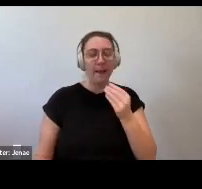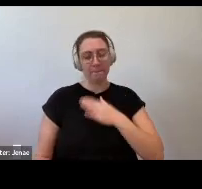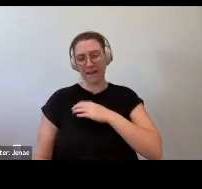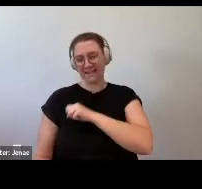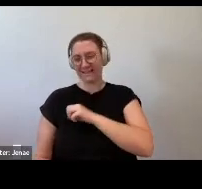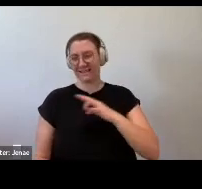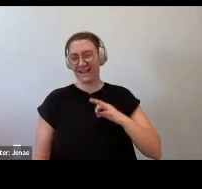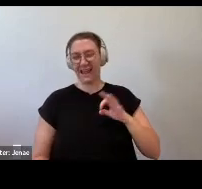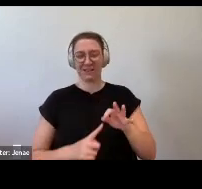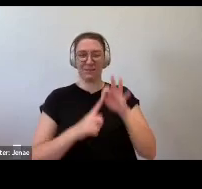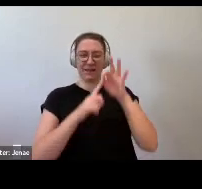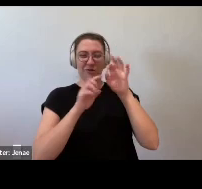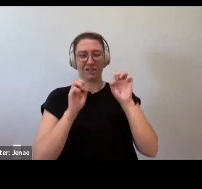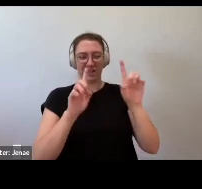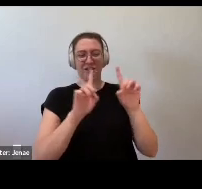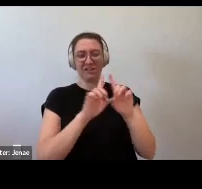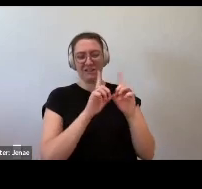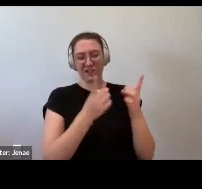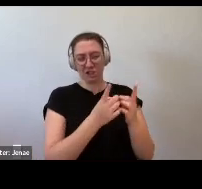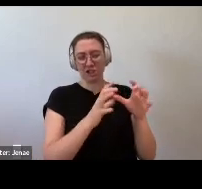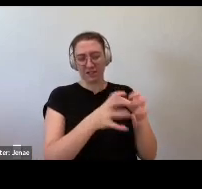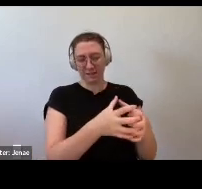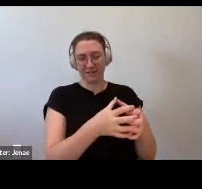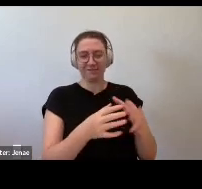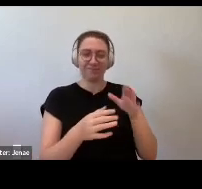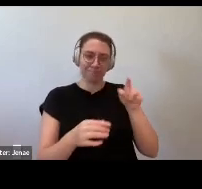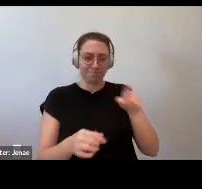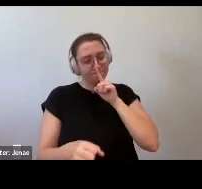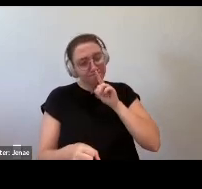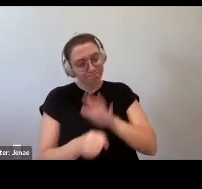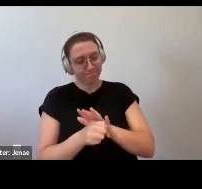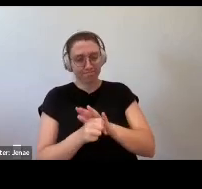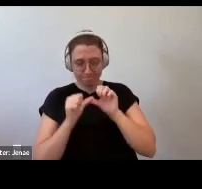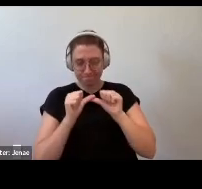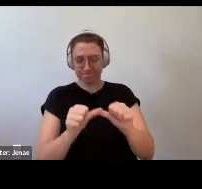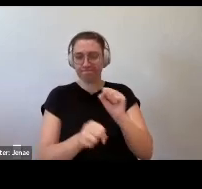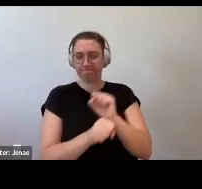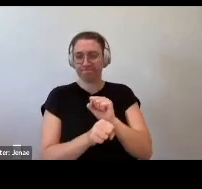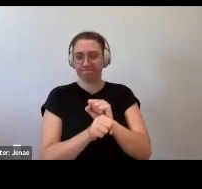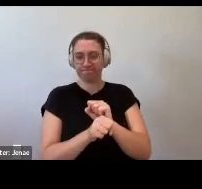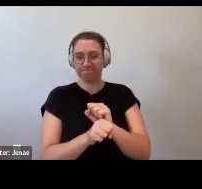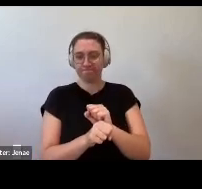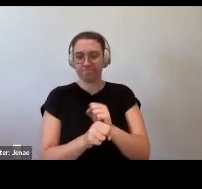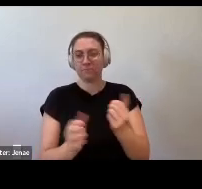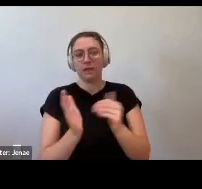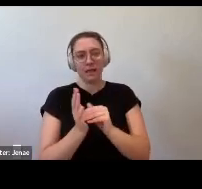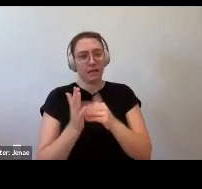División de Educación Especial por su dedicación a este trabajo continuo. Nuevamente, muchísimas gracias a